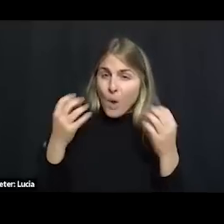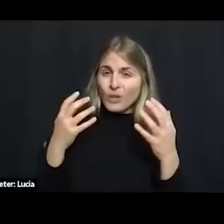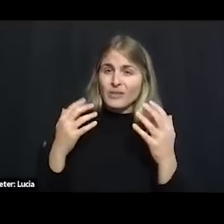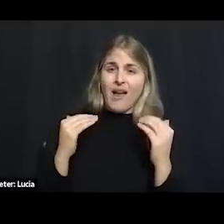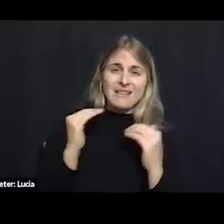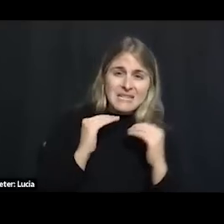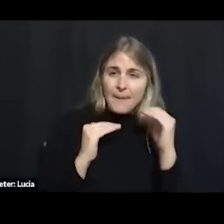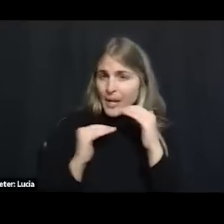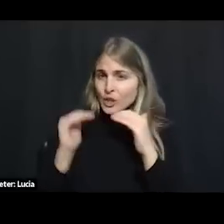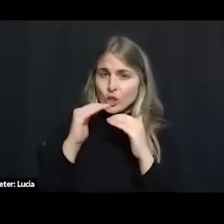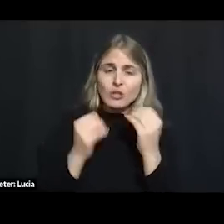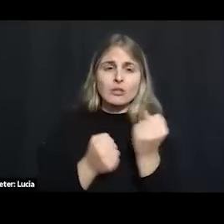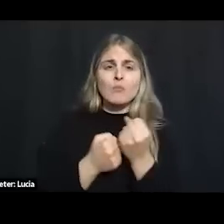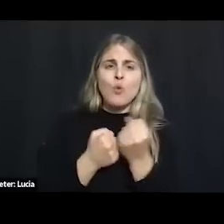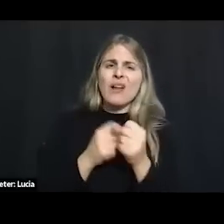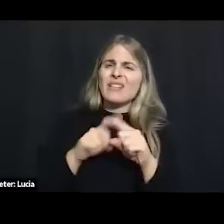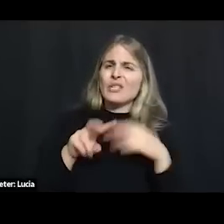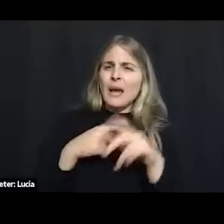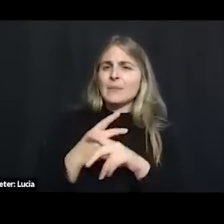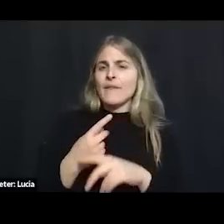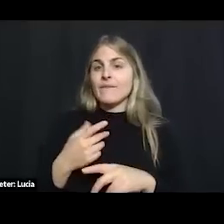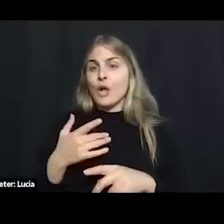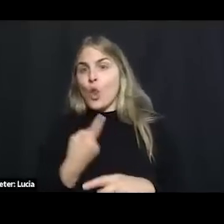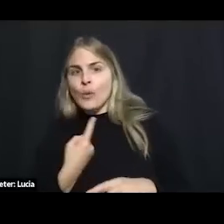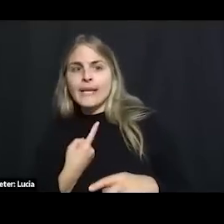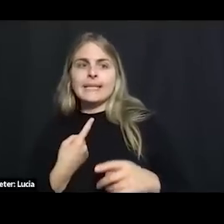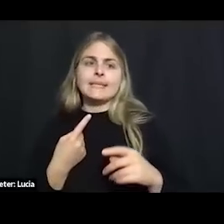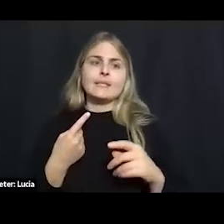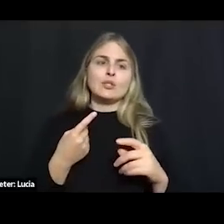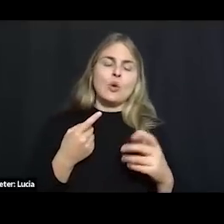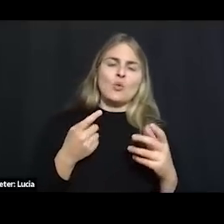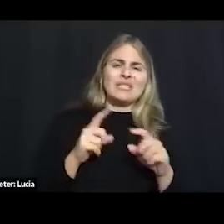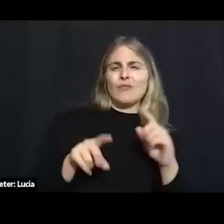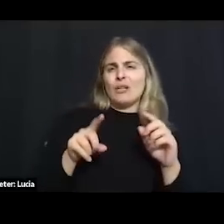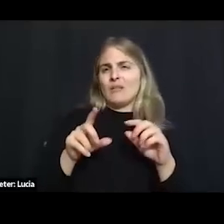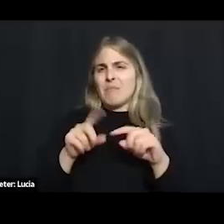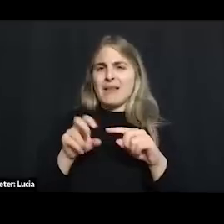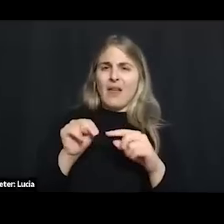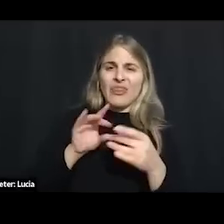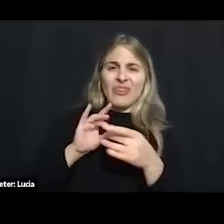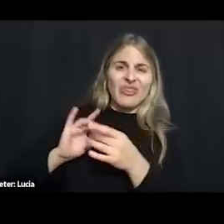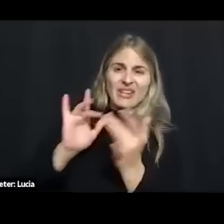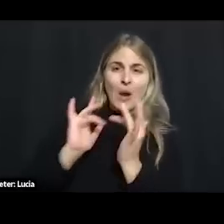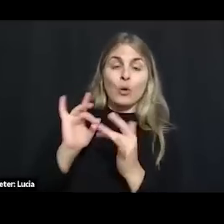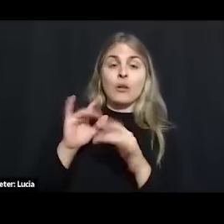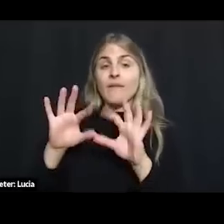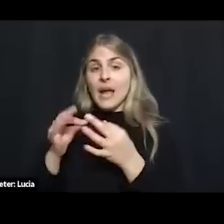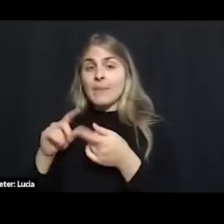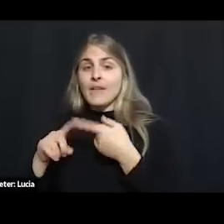de la soledad que difería según el grupo de red con los que estaban asociados, ya sea familia, amigos o parejas íntimas.